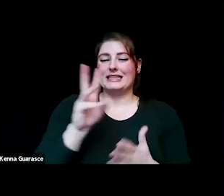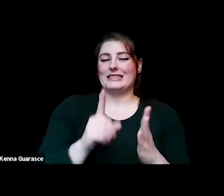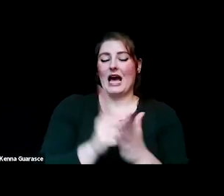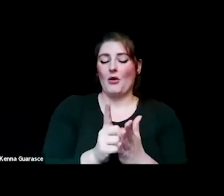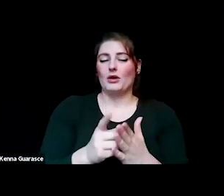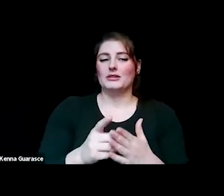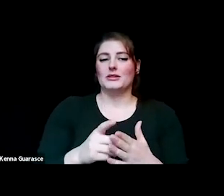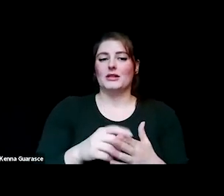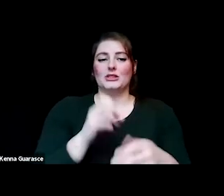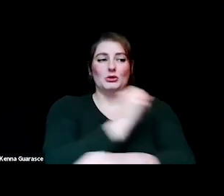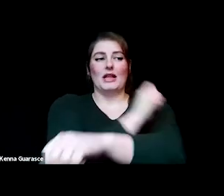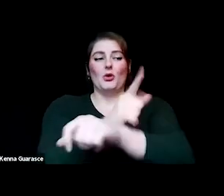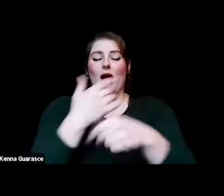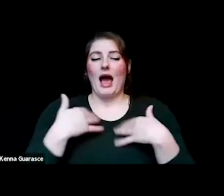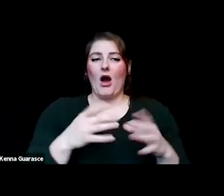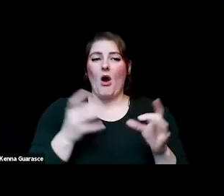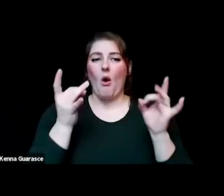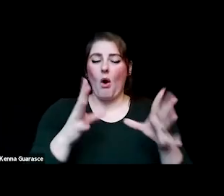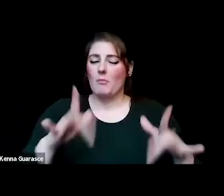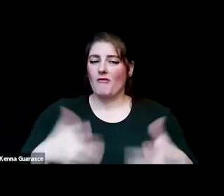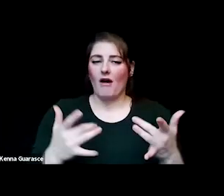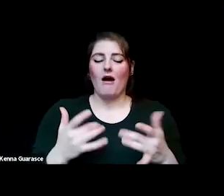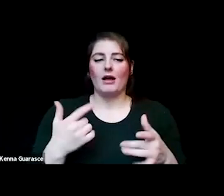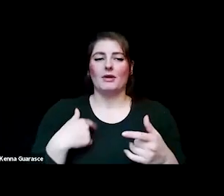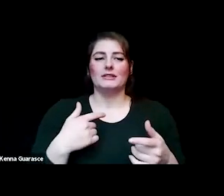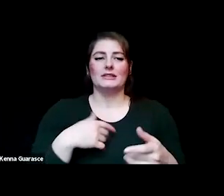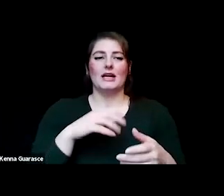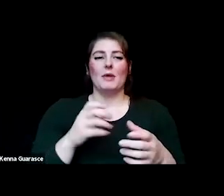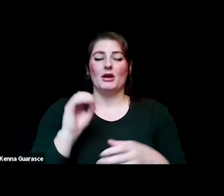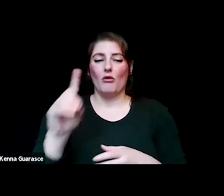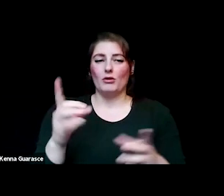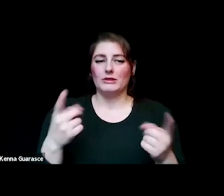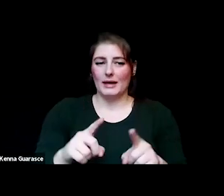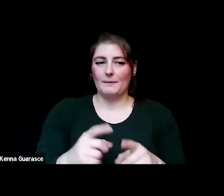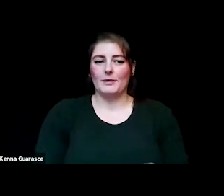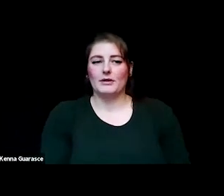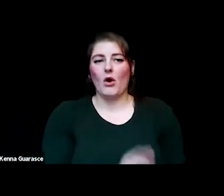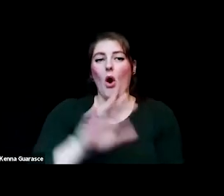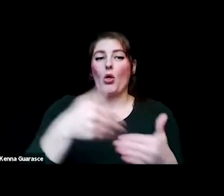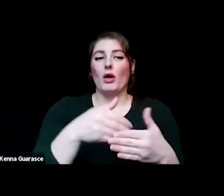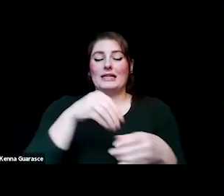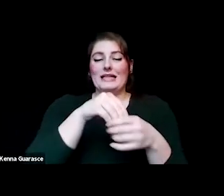una de las sobredosis masivas más mortales hasta la fecha en esta ciudad, todas en un solo edificio con un suministro de drogas venenosas,